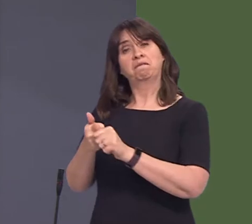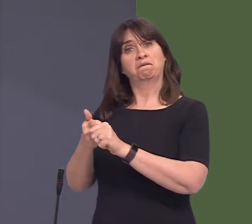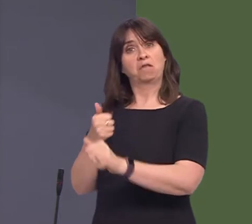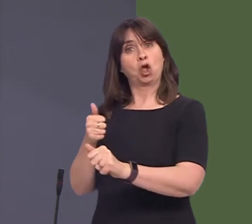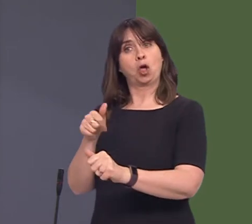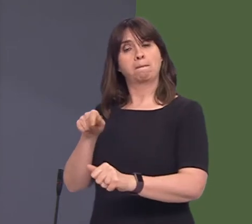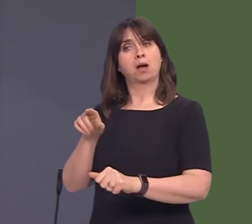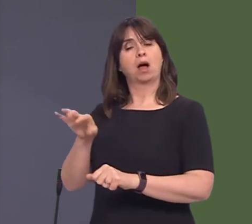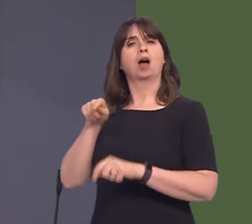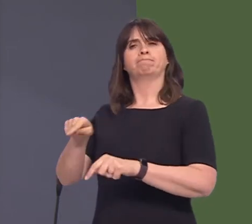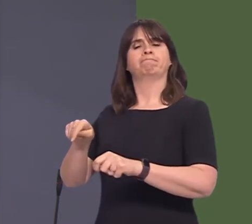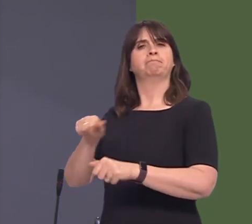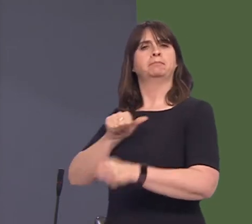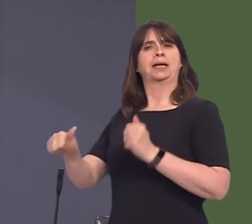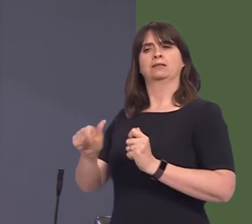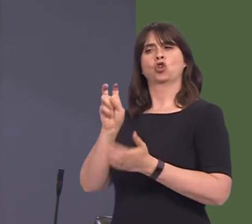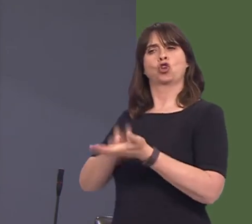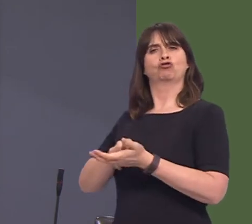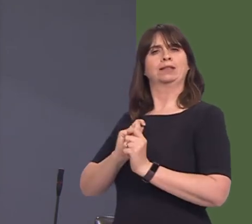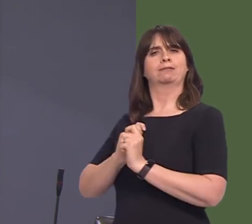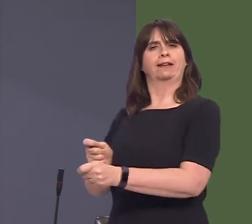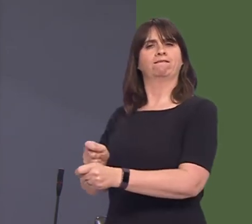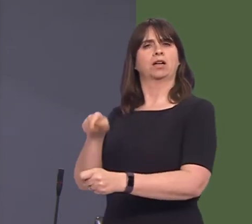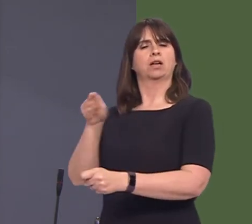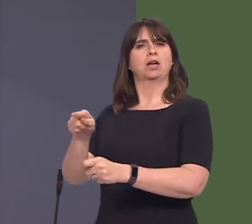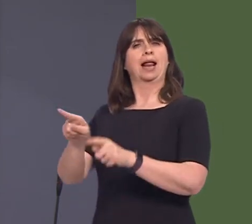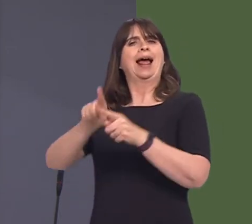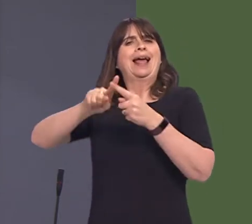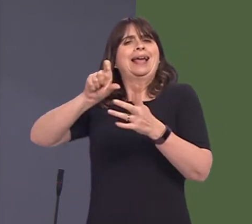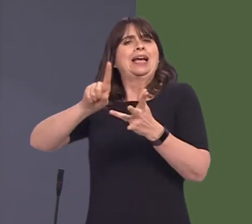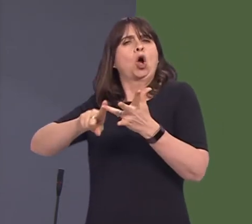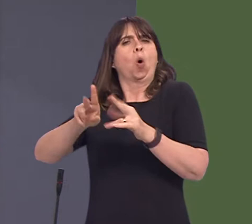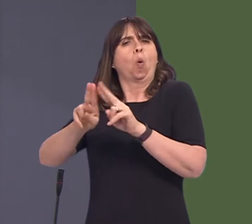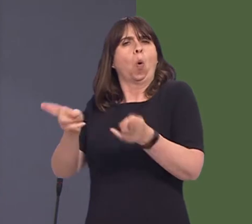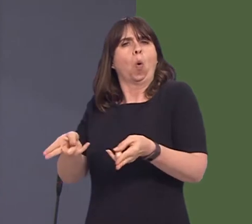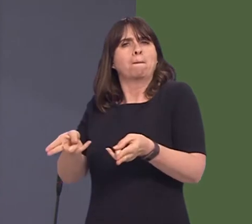edrych arno o ran cynaliadwyedd y farchnad ac o edrych i wneud ein tai yn fwy cynaliadwy.